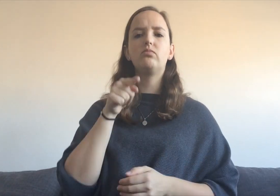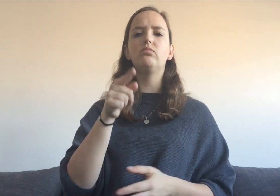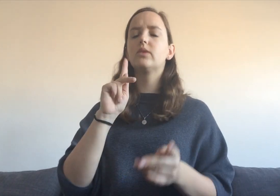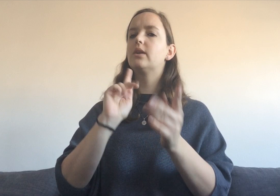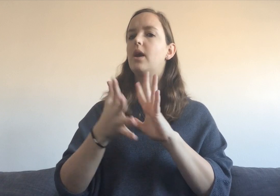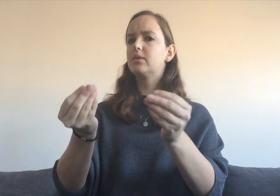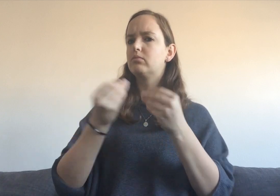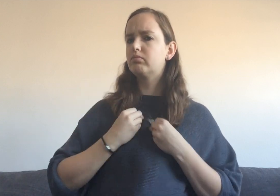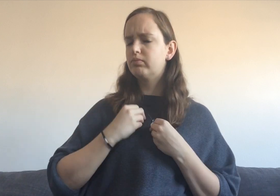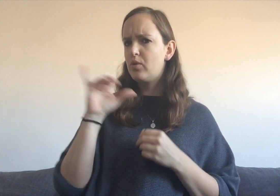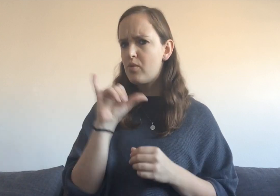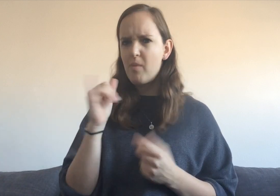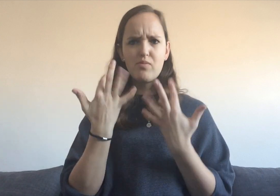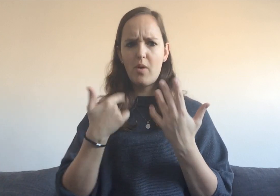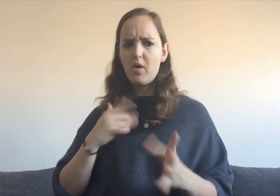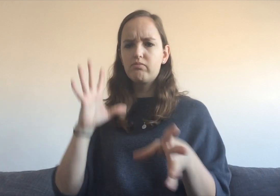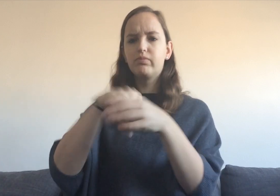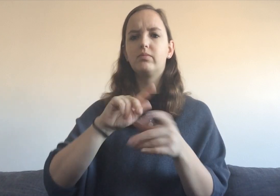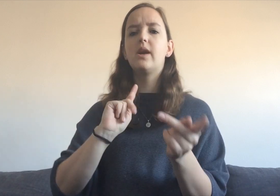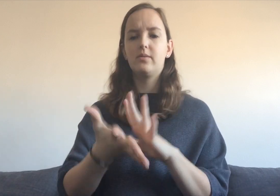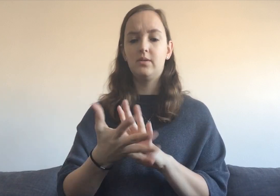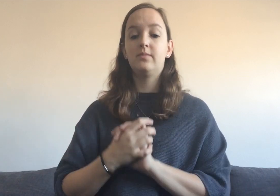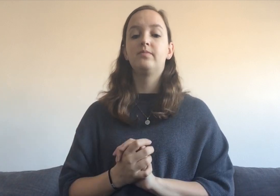Qu'est ce que le KAP Signes m'a apporté?Pourquoi j'ai intégré le KAP Signes?